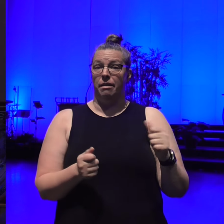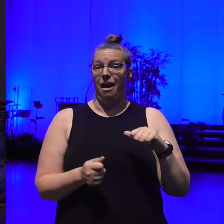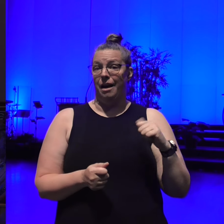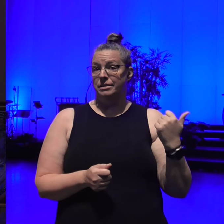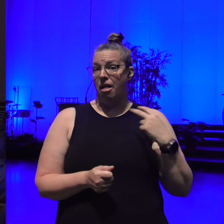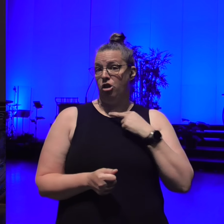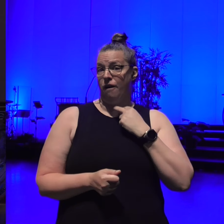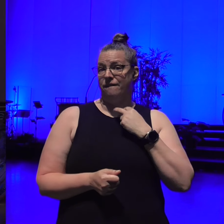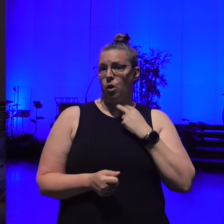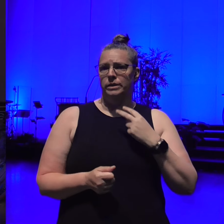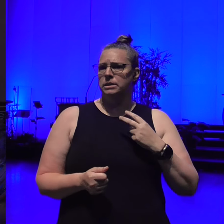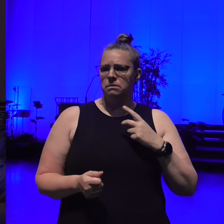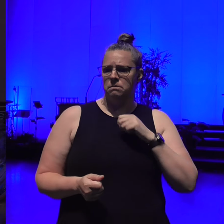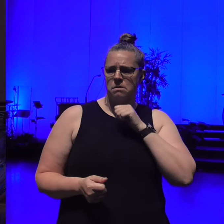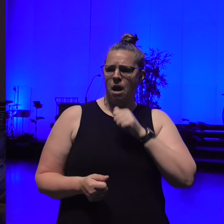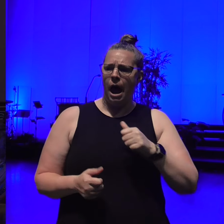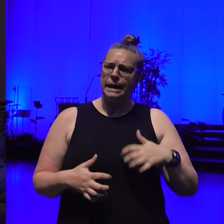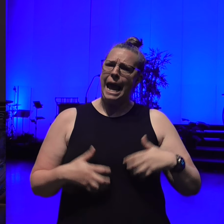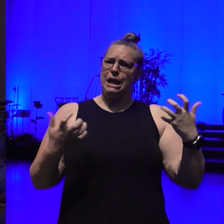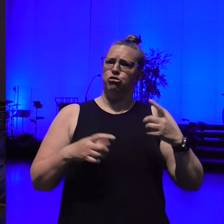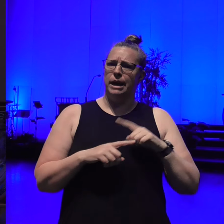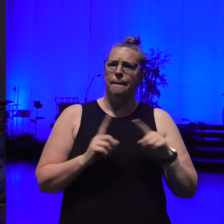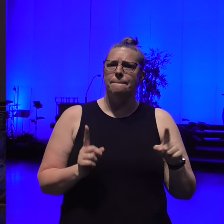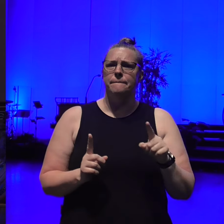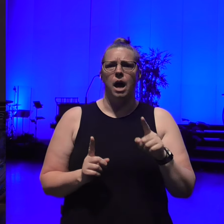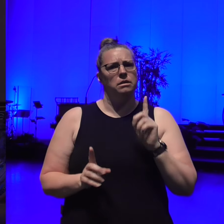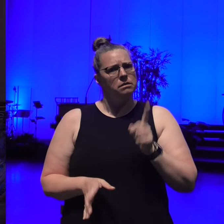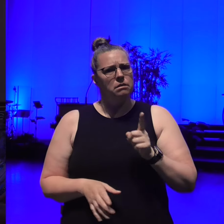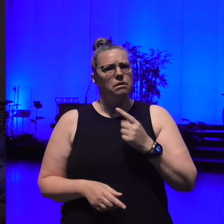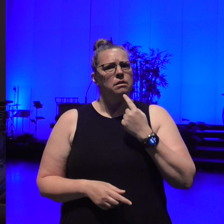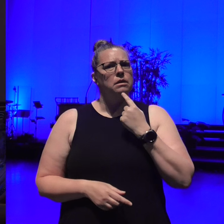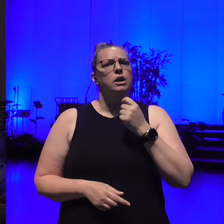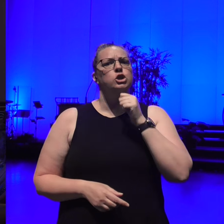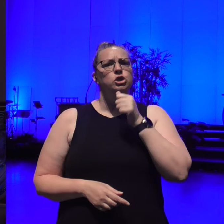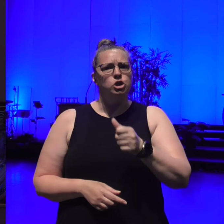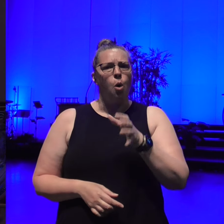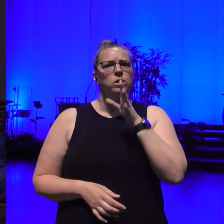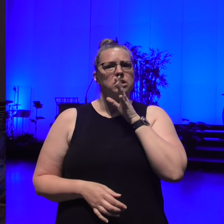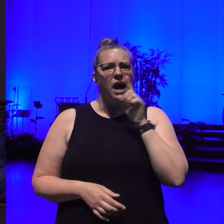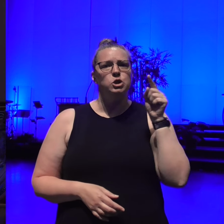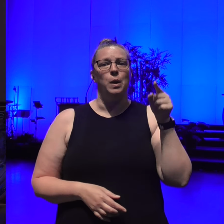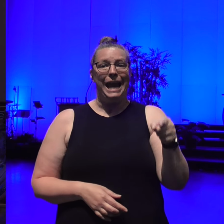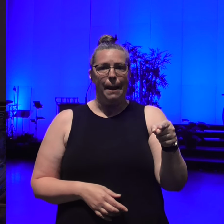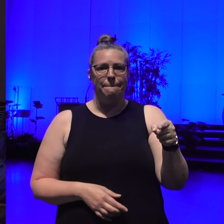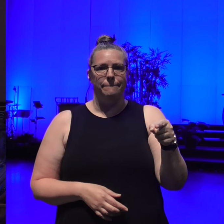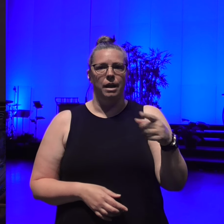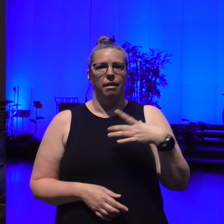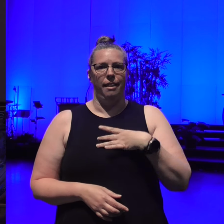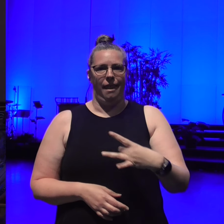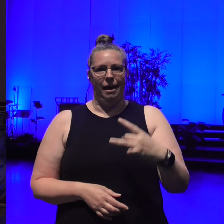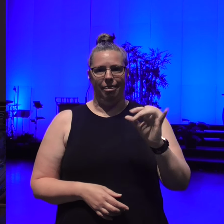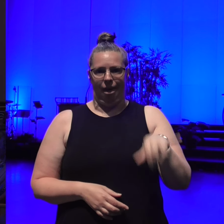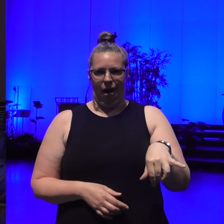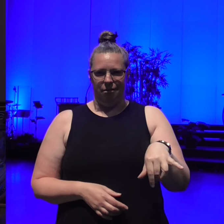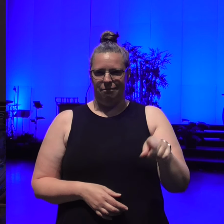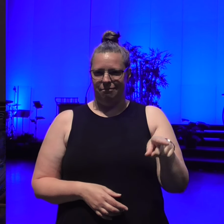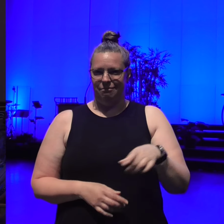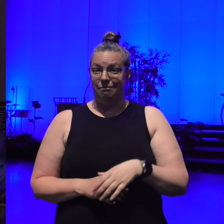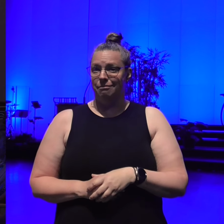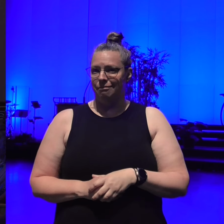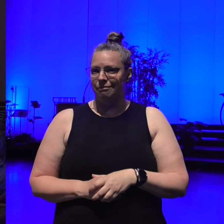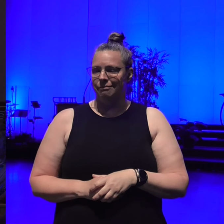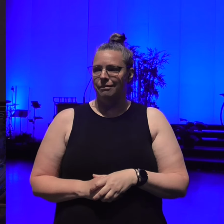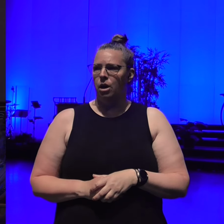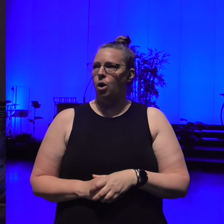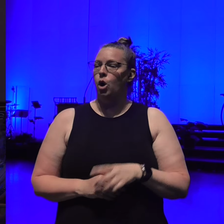no enojada pero muy firme dijo "No le hables así No tienes idea de lo que ha pasado